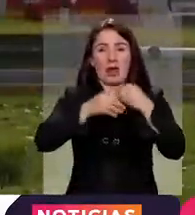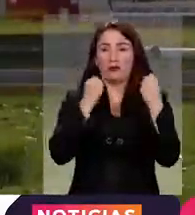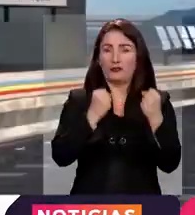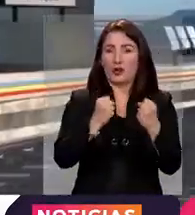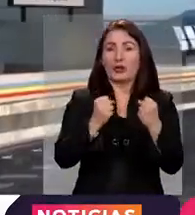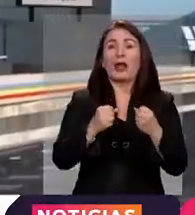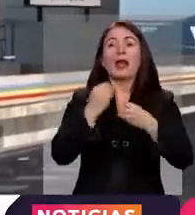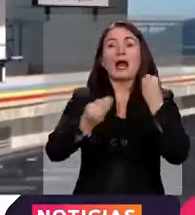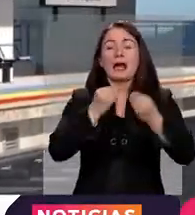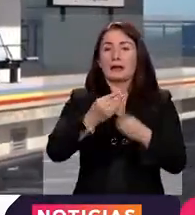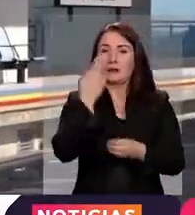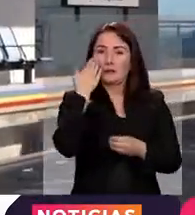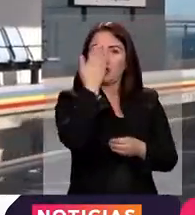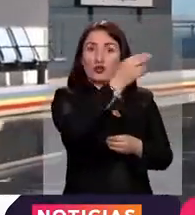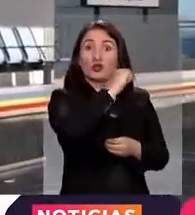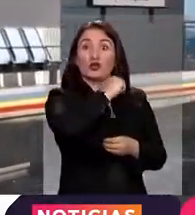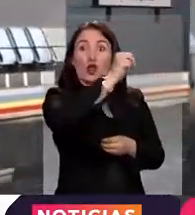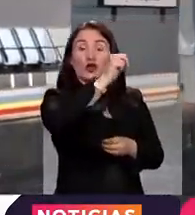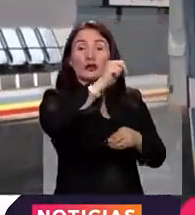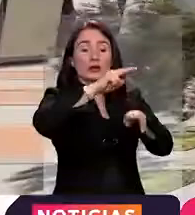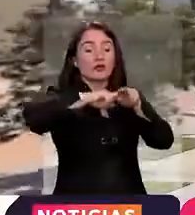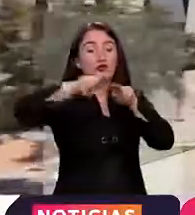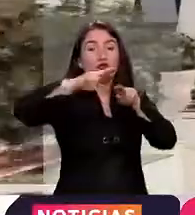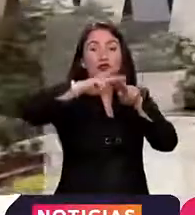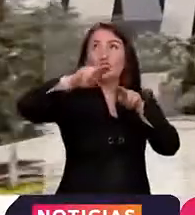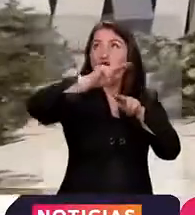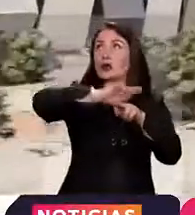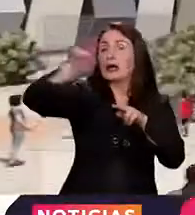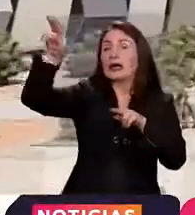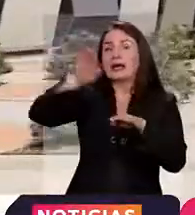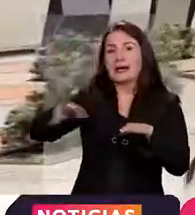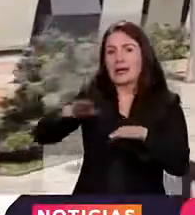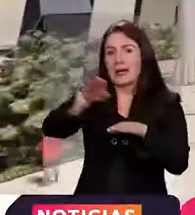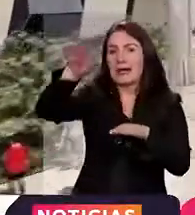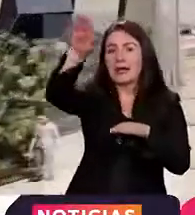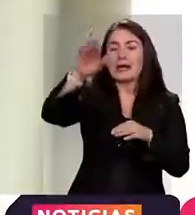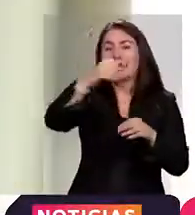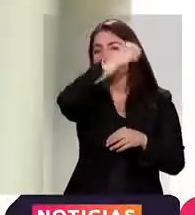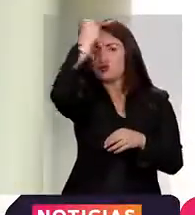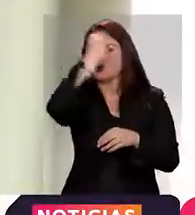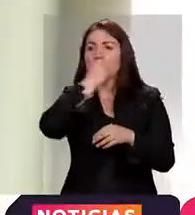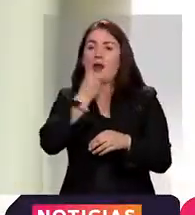LEY DE REGIóN METROPOLITANA, LOS MUNICIPIOS CERCANOS A BOGOTá PODRáN CONECTAR SU SISTEMA FERROVIARIO CON EL TRANSPORTE